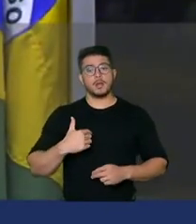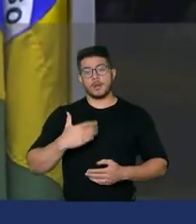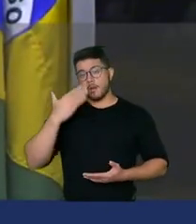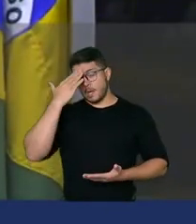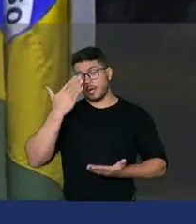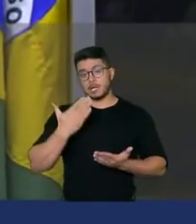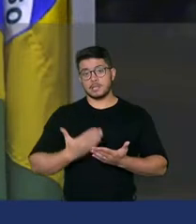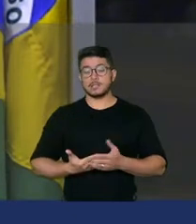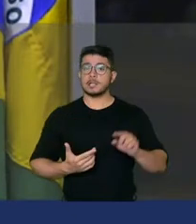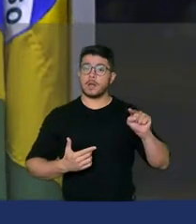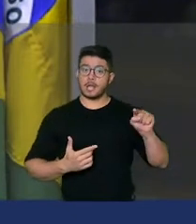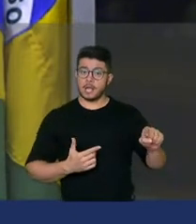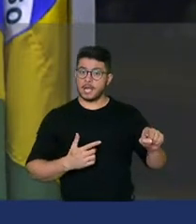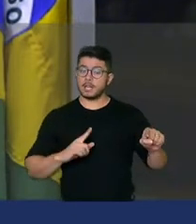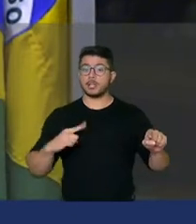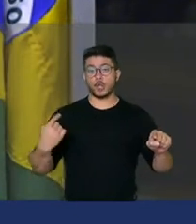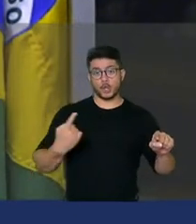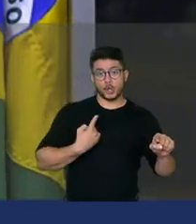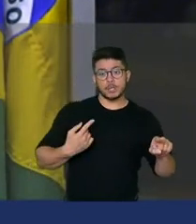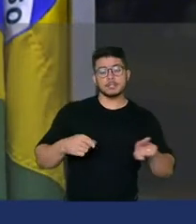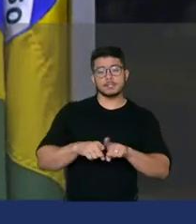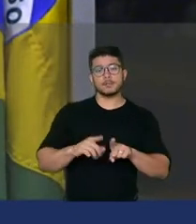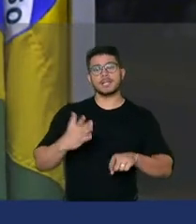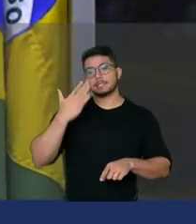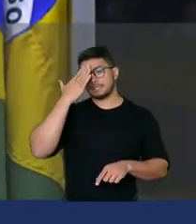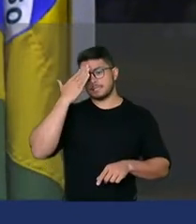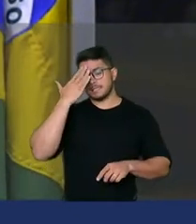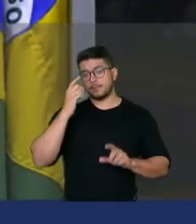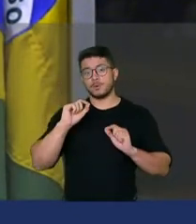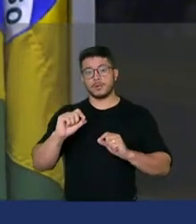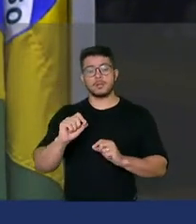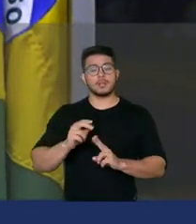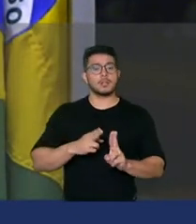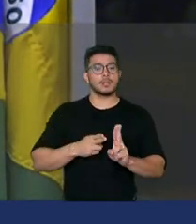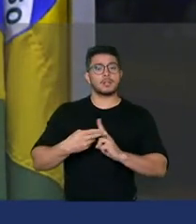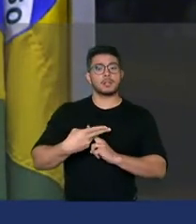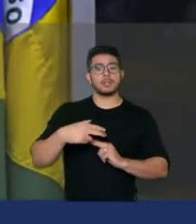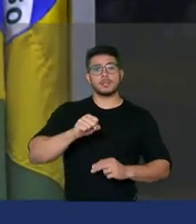MALES PORQUE ACREDITO QUE TANTO ELE COMO NÓS OUTROS